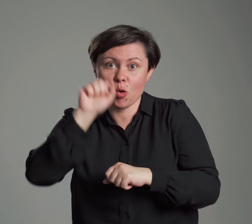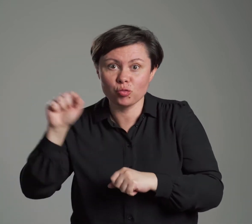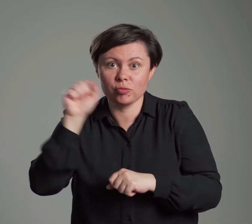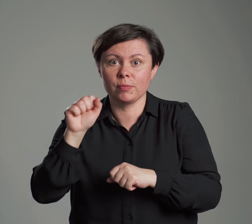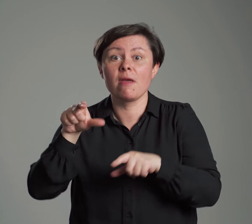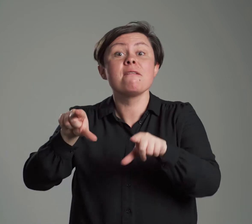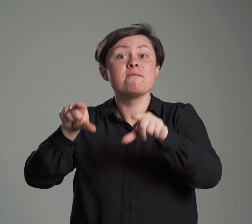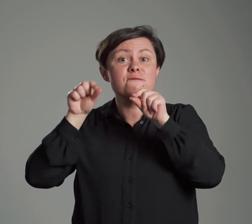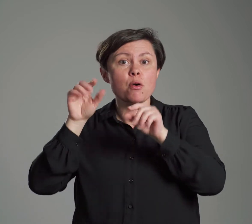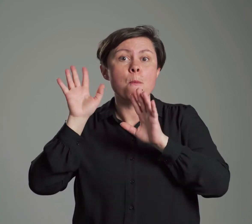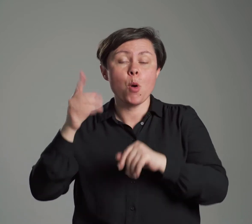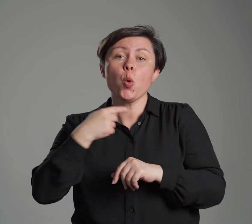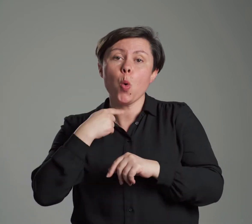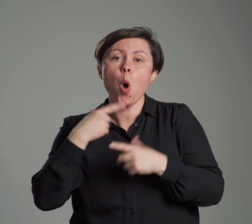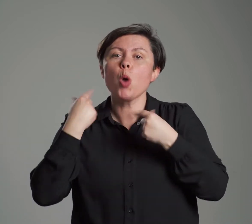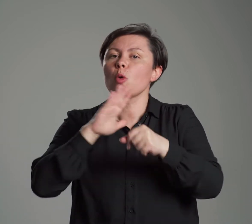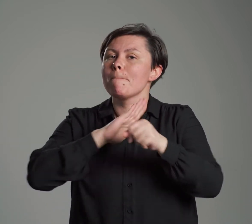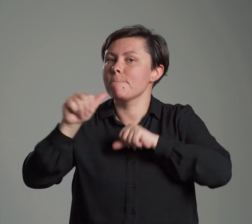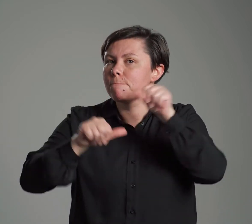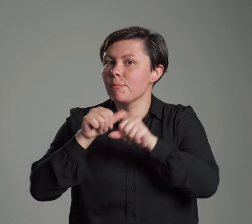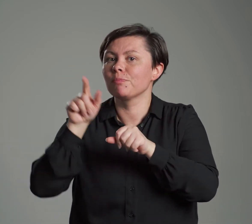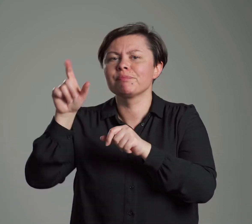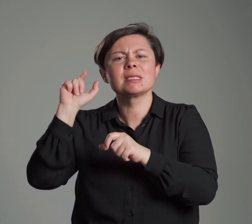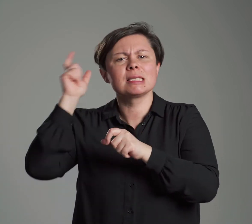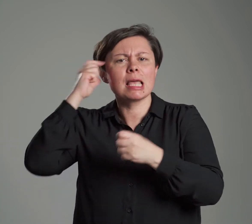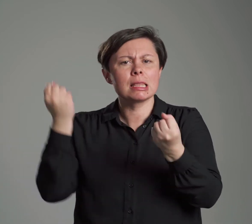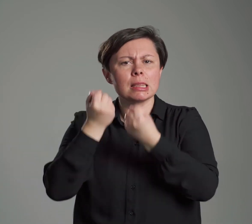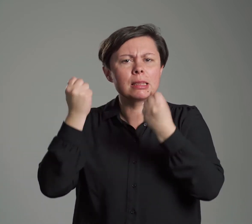W wyborach głosować mogą osoby pełnoletnie, których centrum aktywności znajduje się